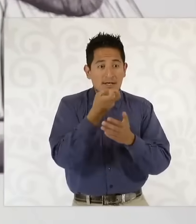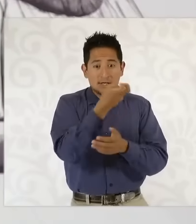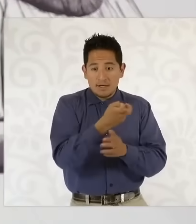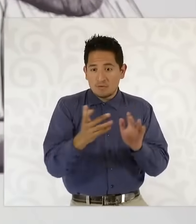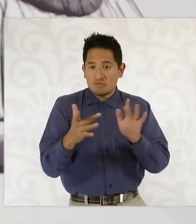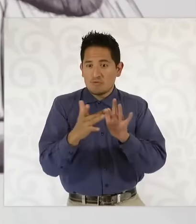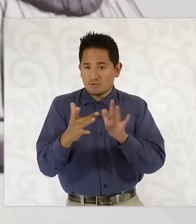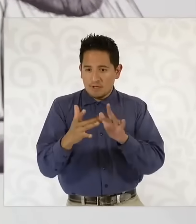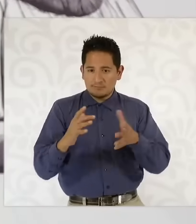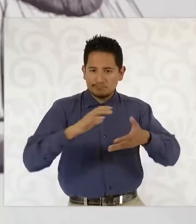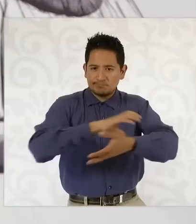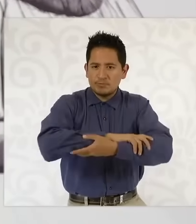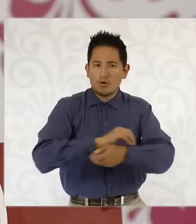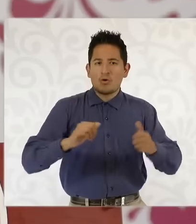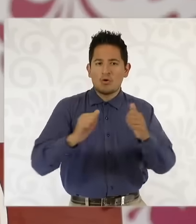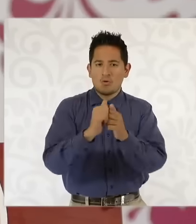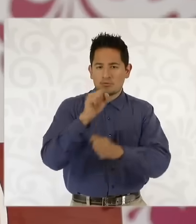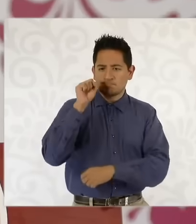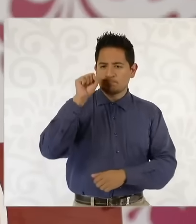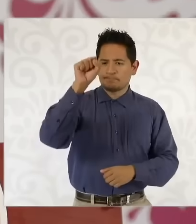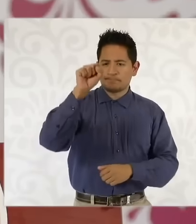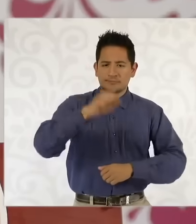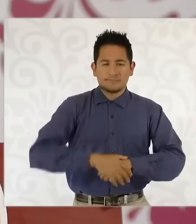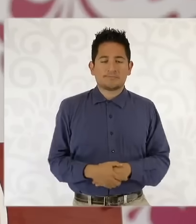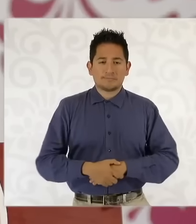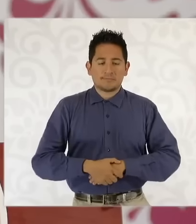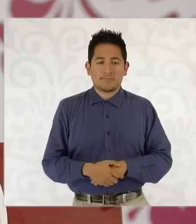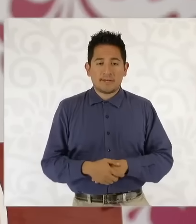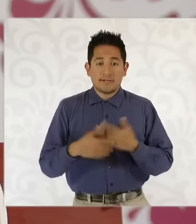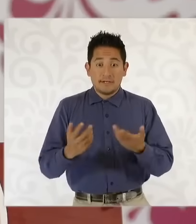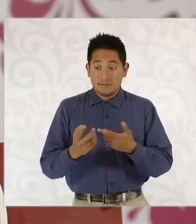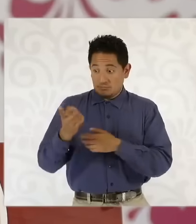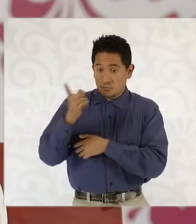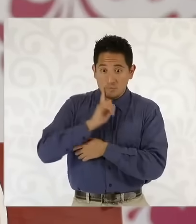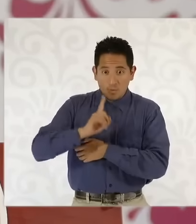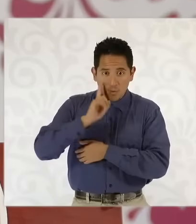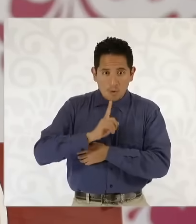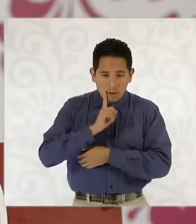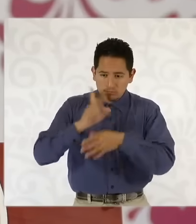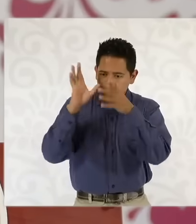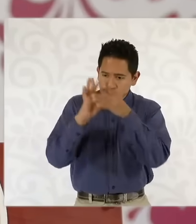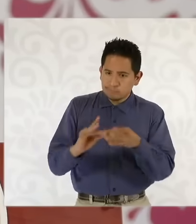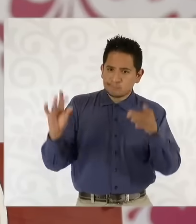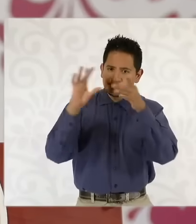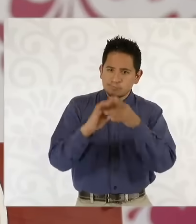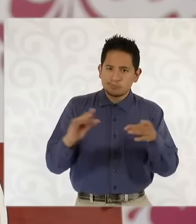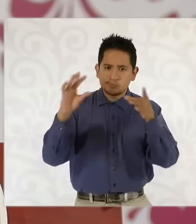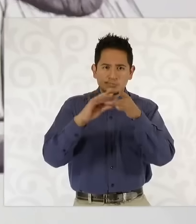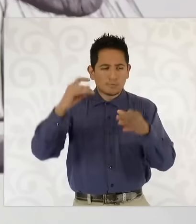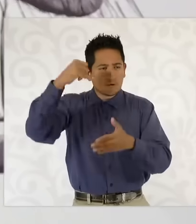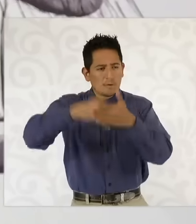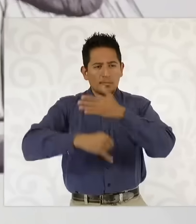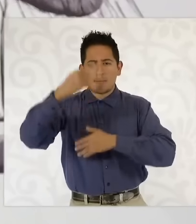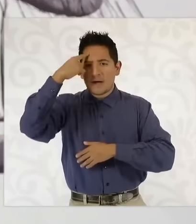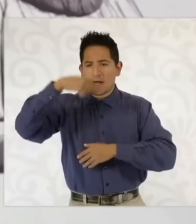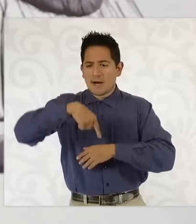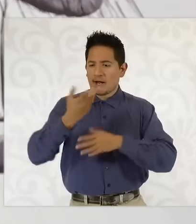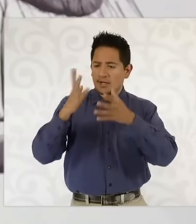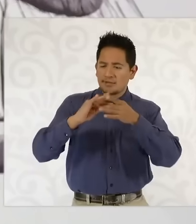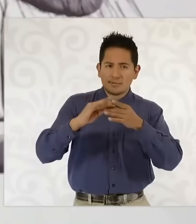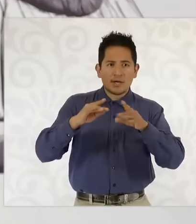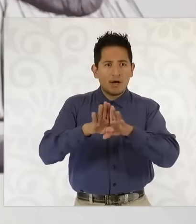describiendo cómo utilizaban los recursos públicos para puro privilegio. Y cómo ahora